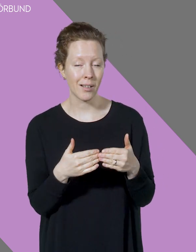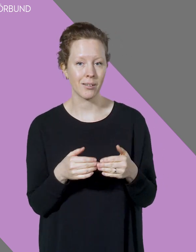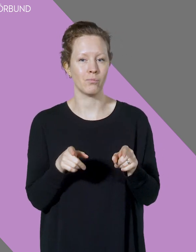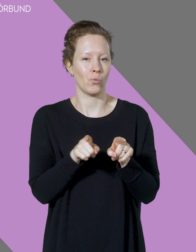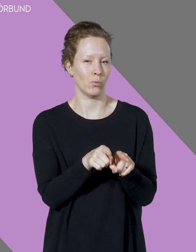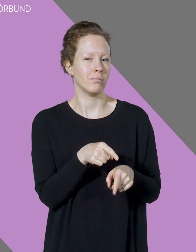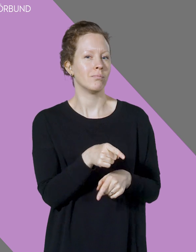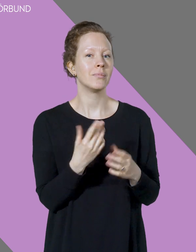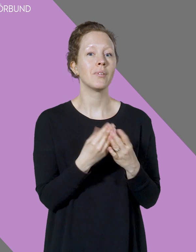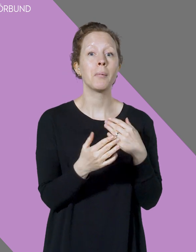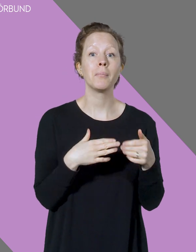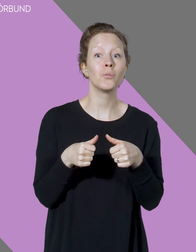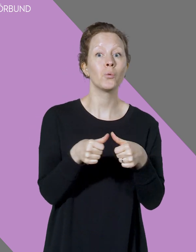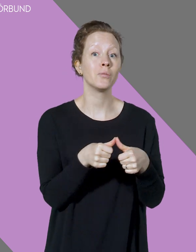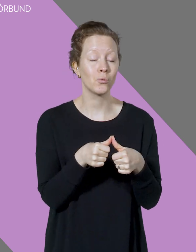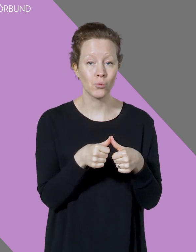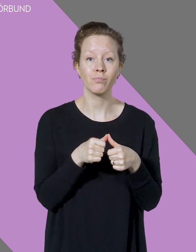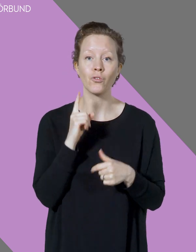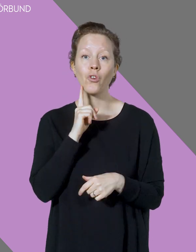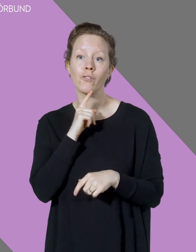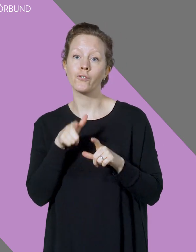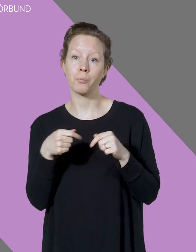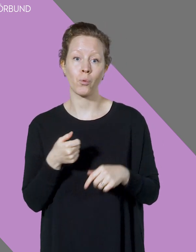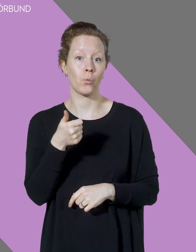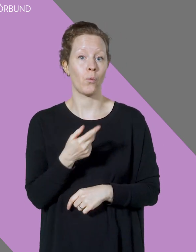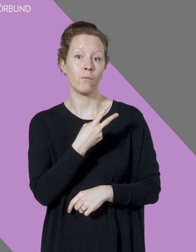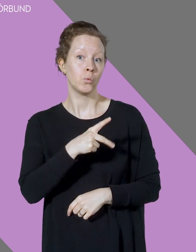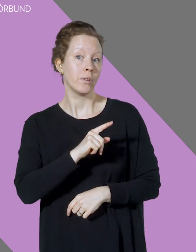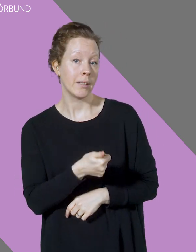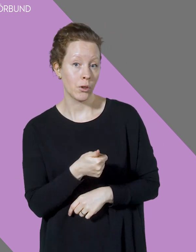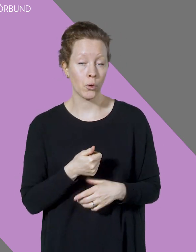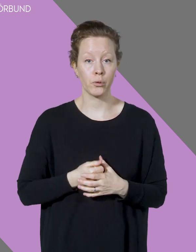inom en samarbetsorganisation till dövförbundet 2019.